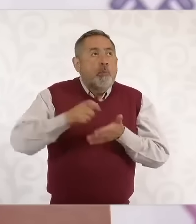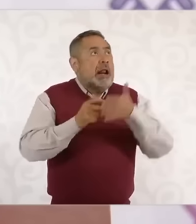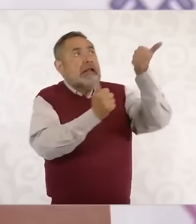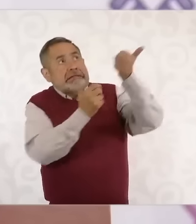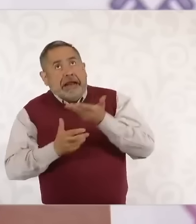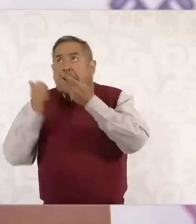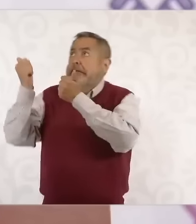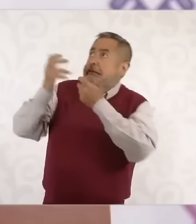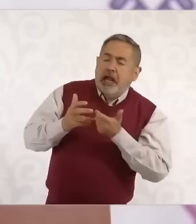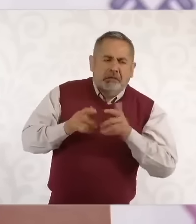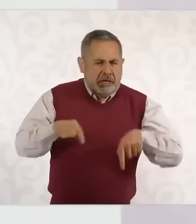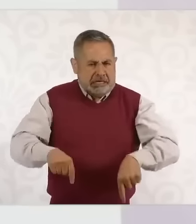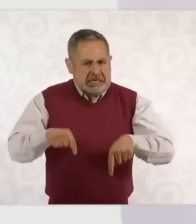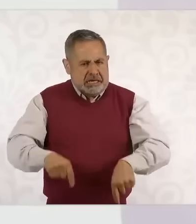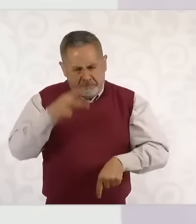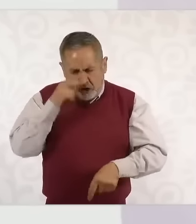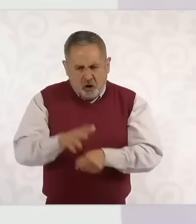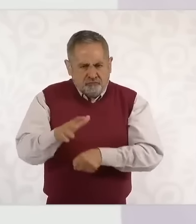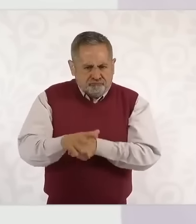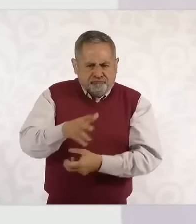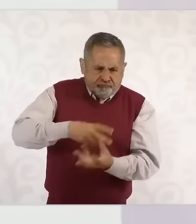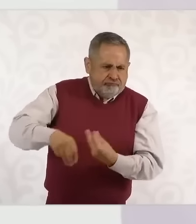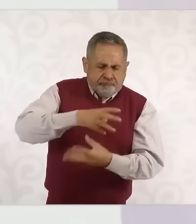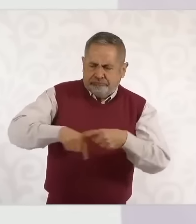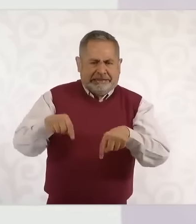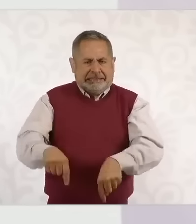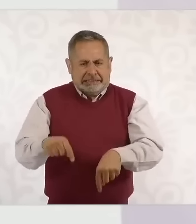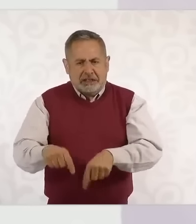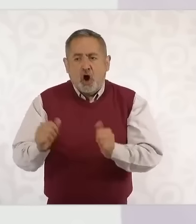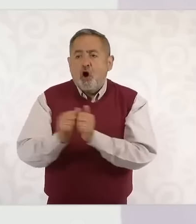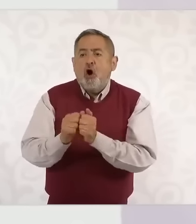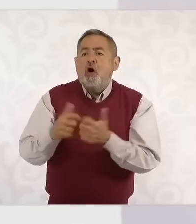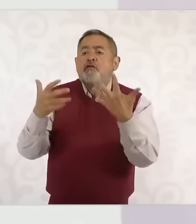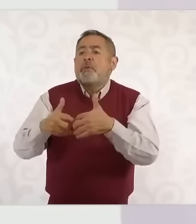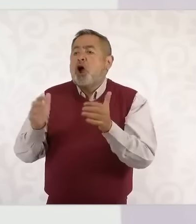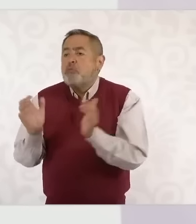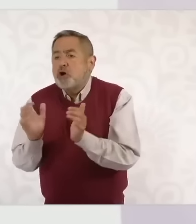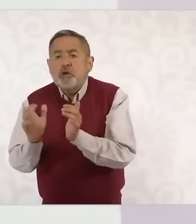estas empresas y también con la producción local con la que hacen los pequeños productores a través